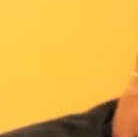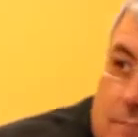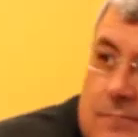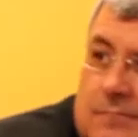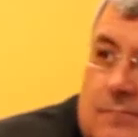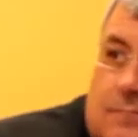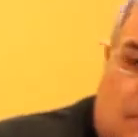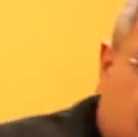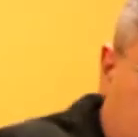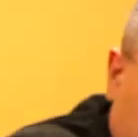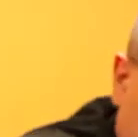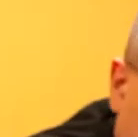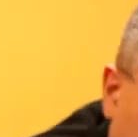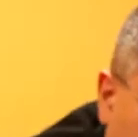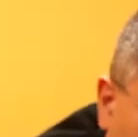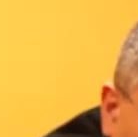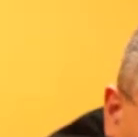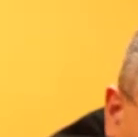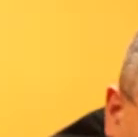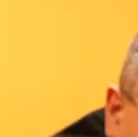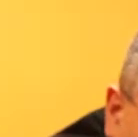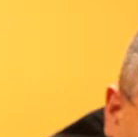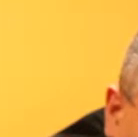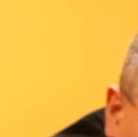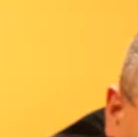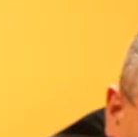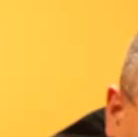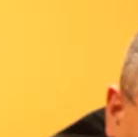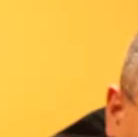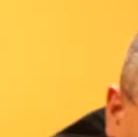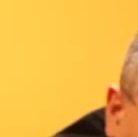lo que ocurrió sobre aquella investigación de pederastia, un grupo de periodistas cerrado investigando